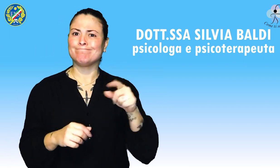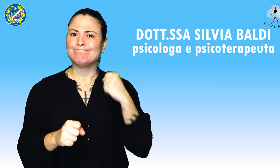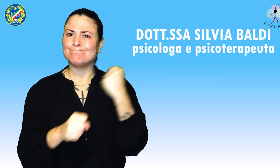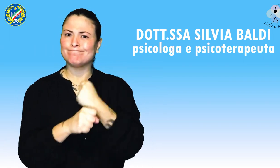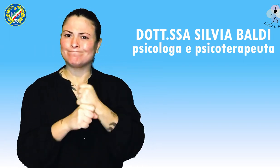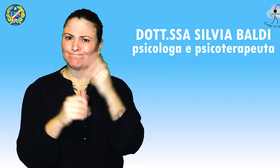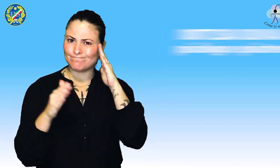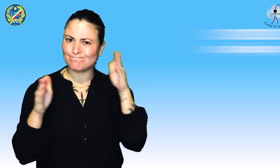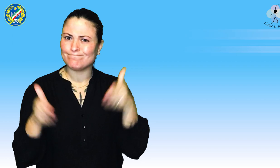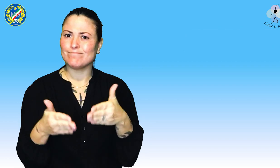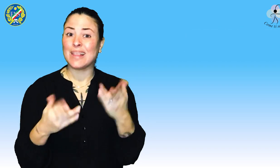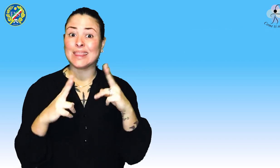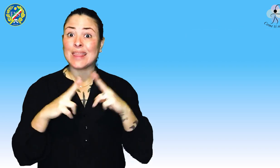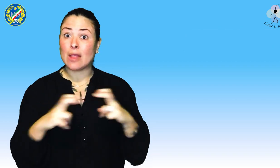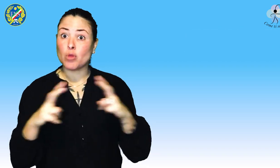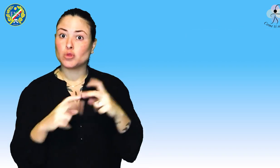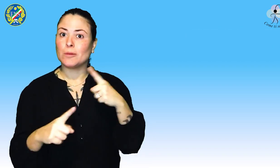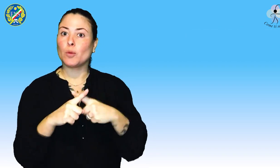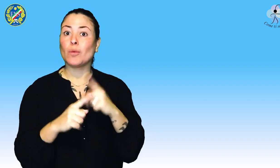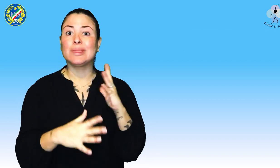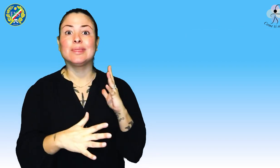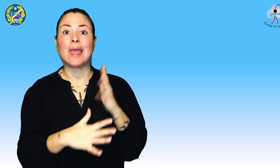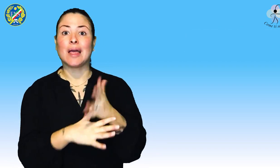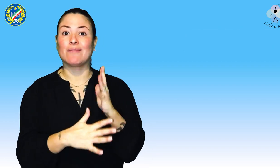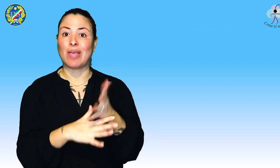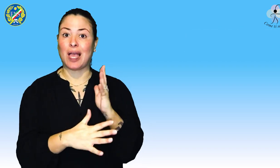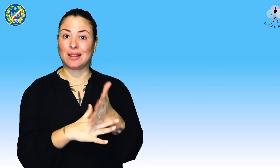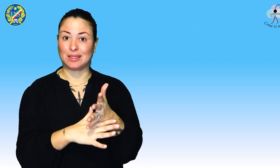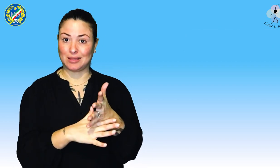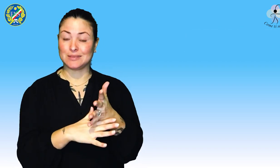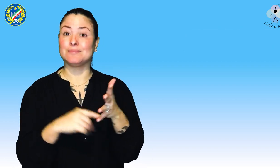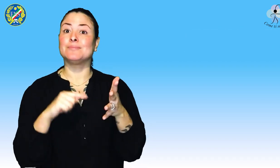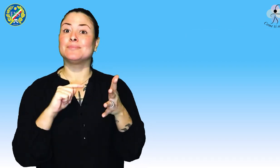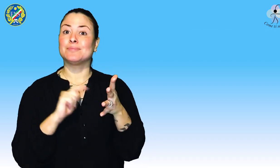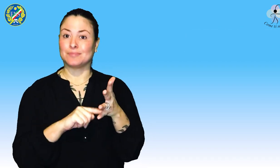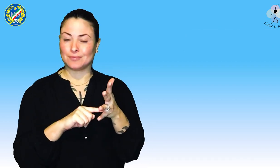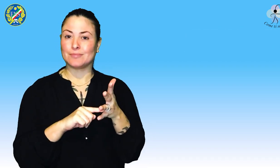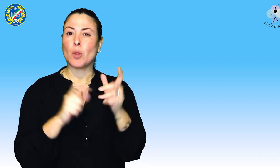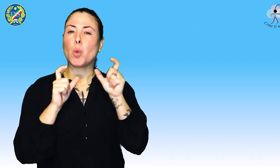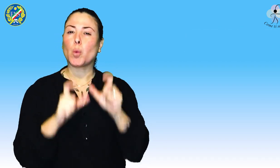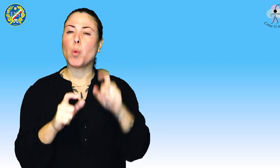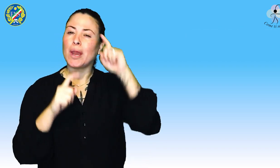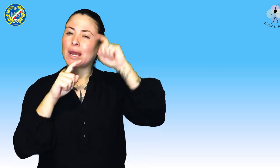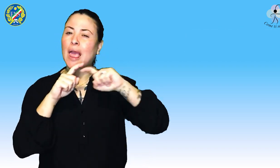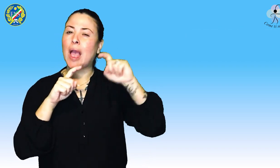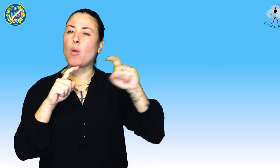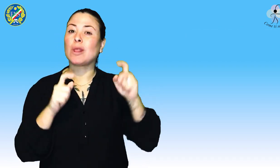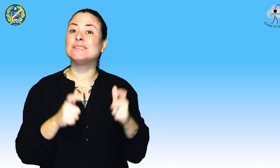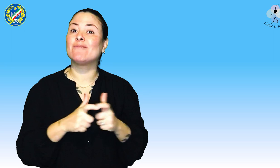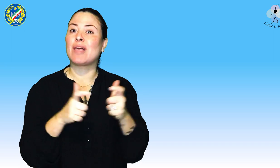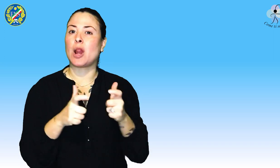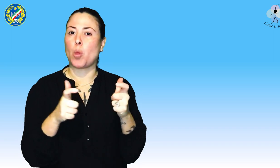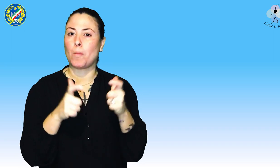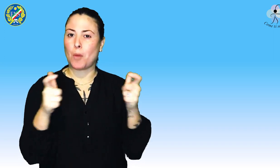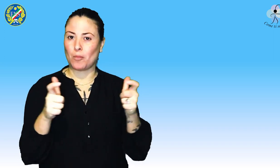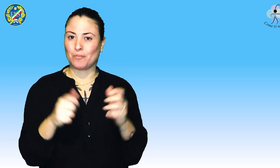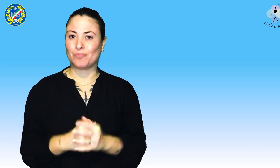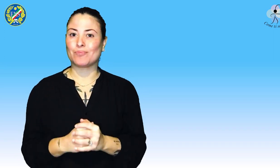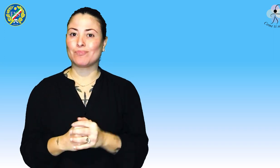si occupa di diagnosi e intervento dei disturbi del neurosviluppo,